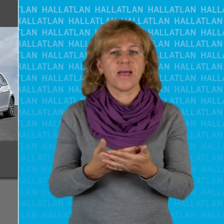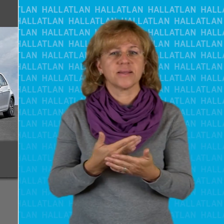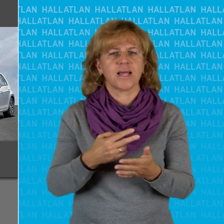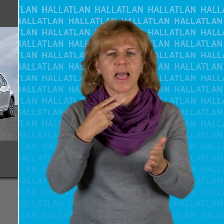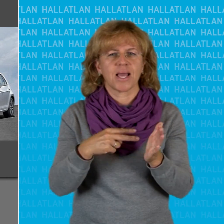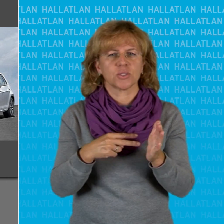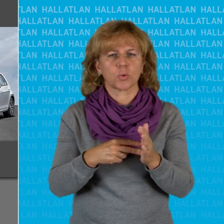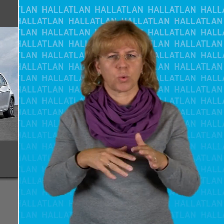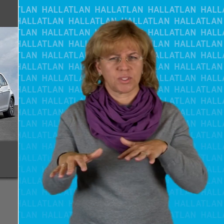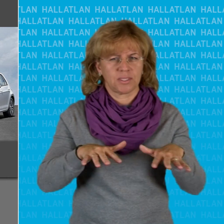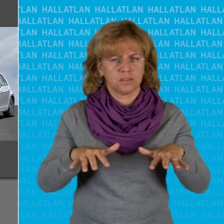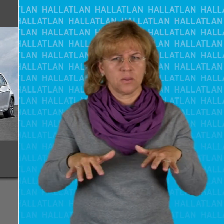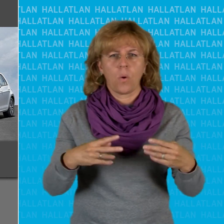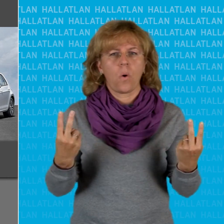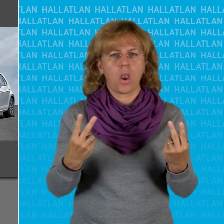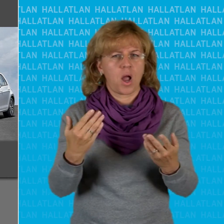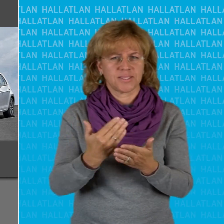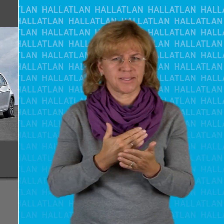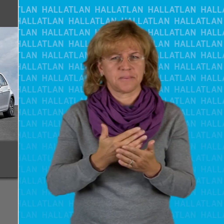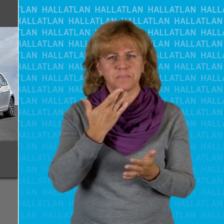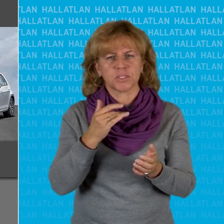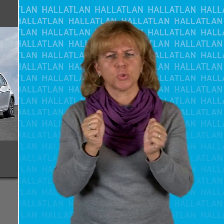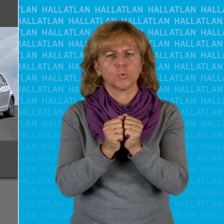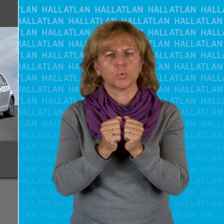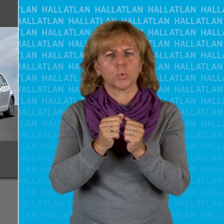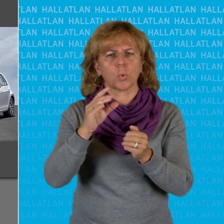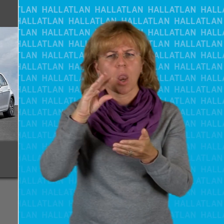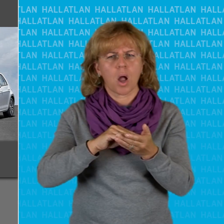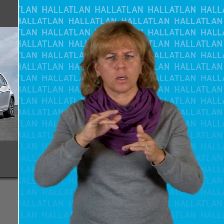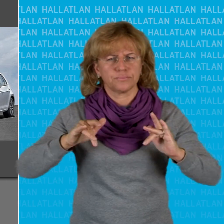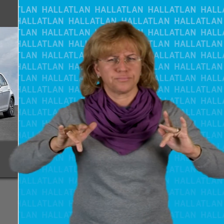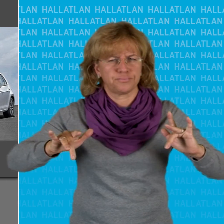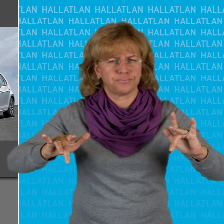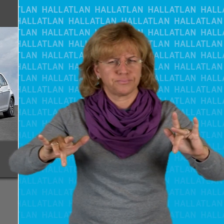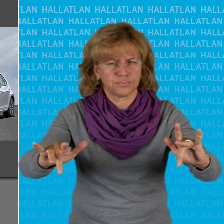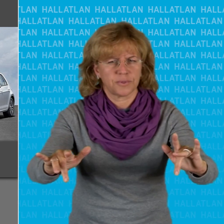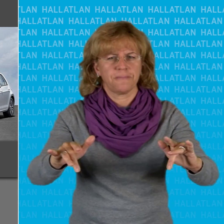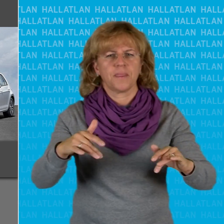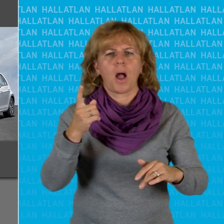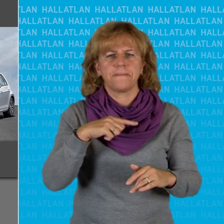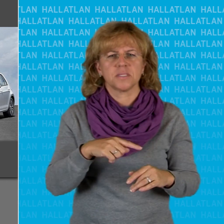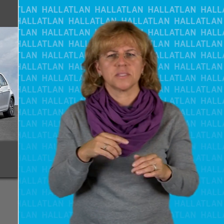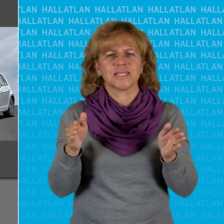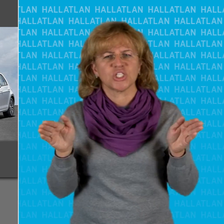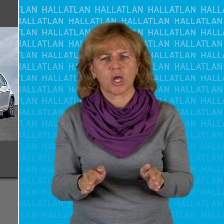Az elektromos járműveket a sűrűbben lakott településeken lehetne célszerűen használni,